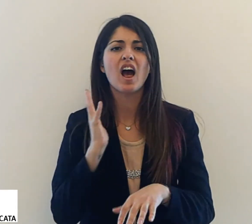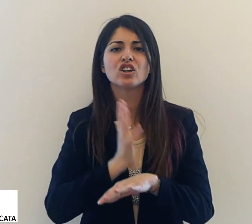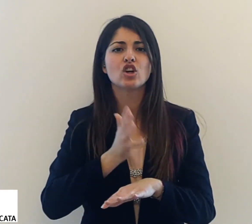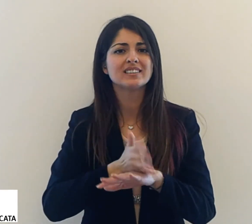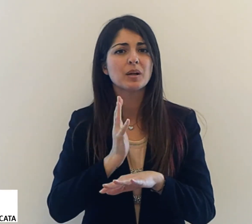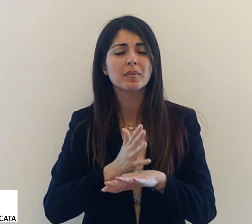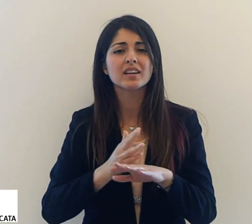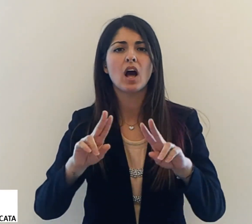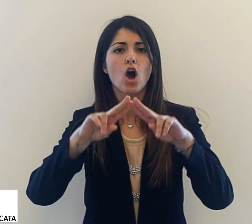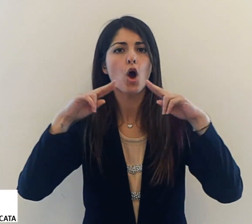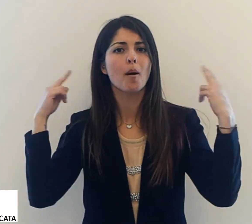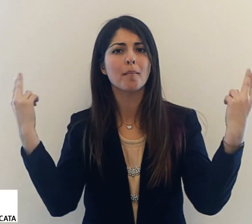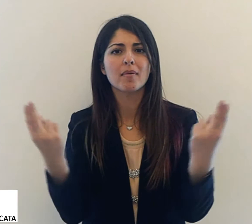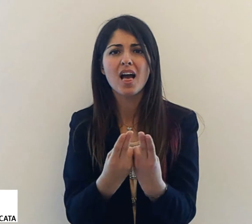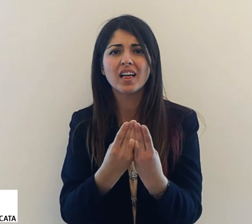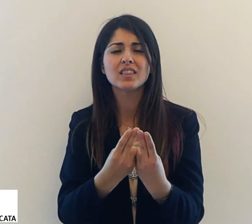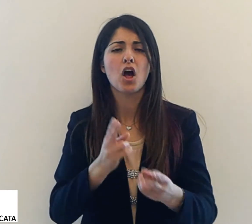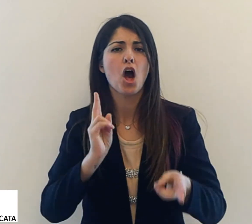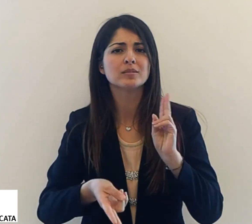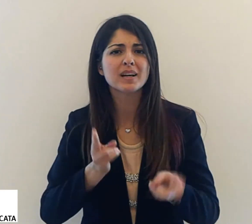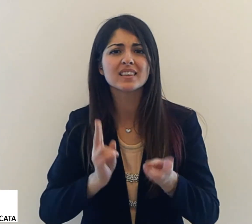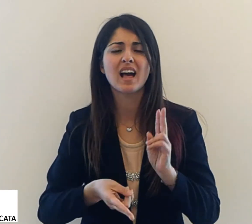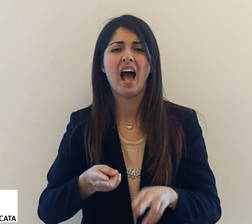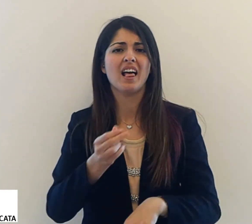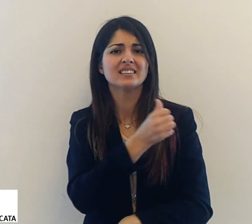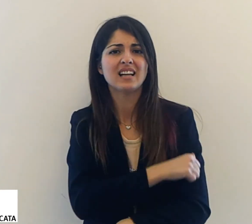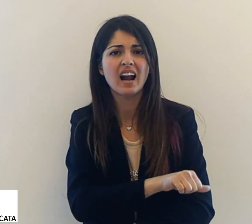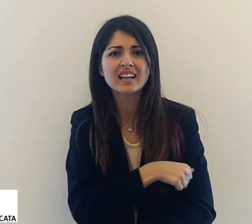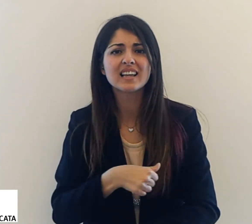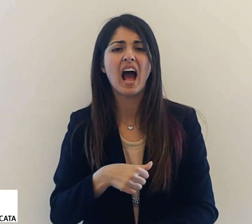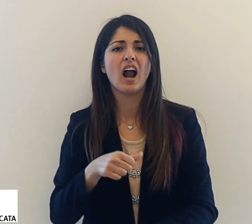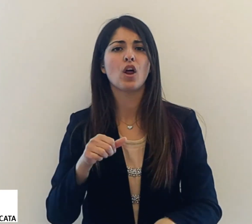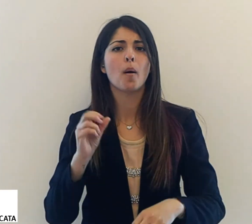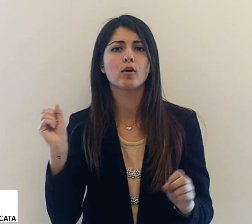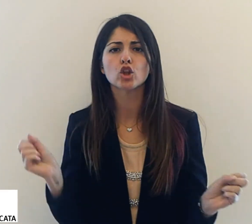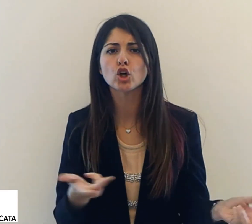a garantire completa accessibilità negli ospedali, nei distretti socio-sanitari,